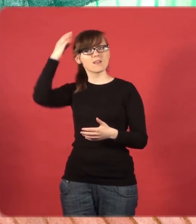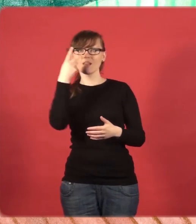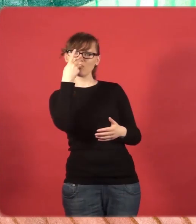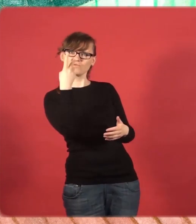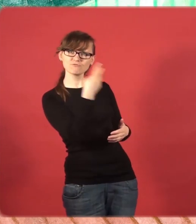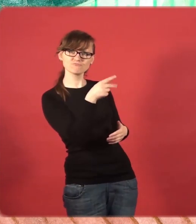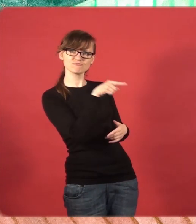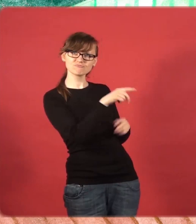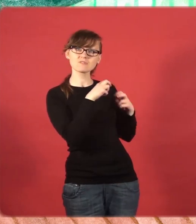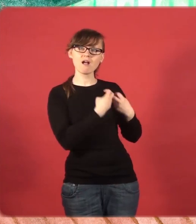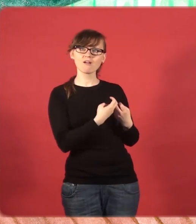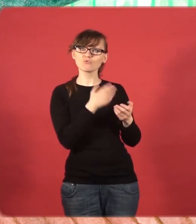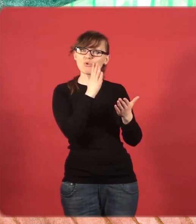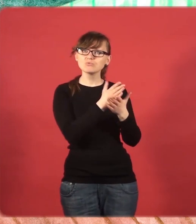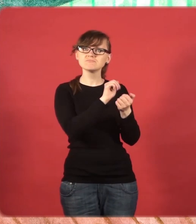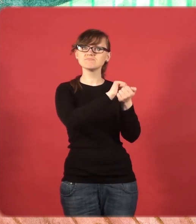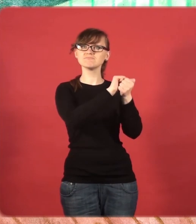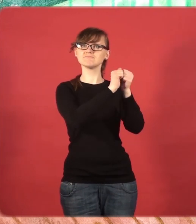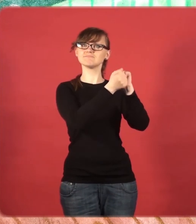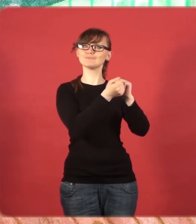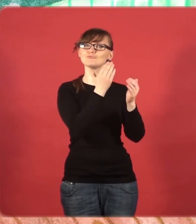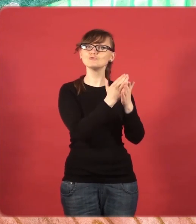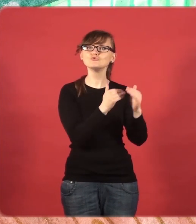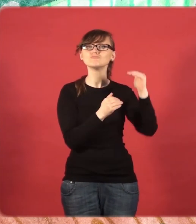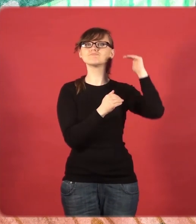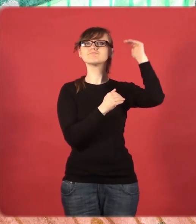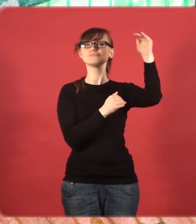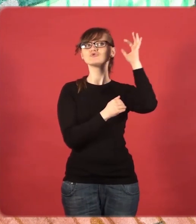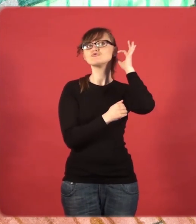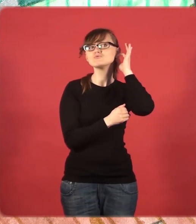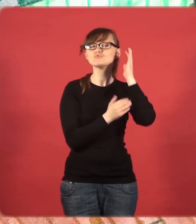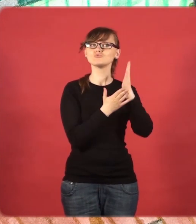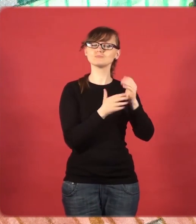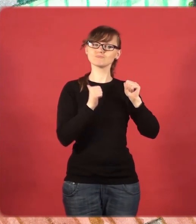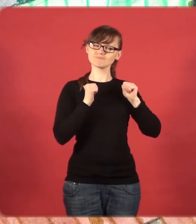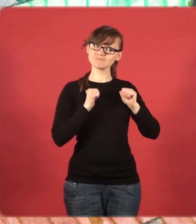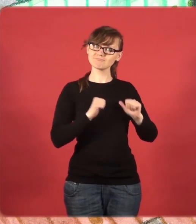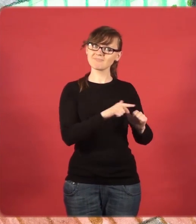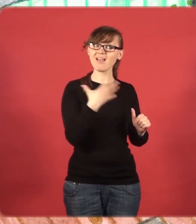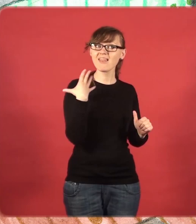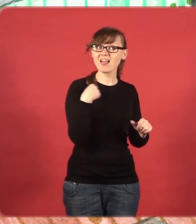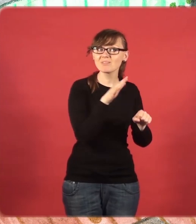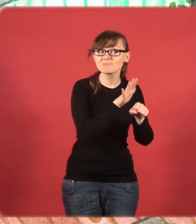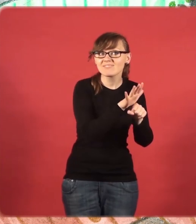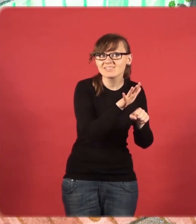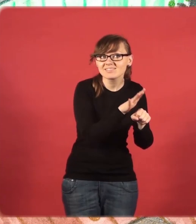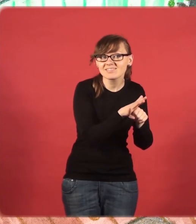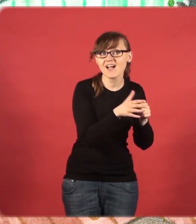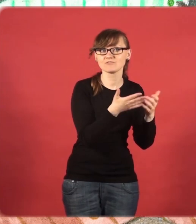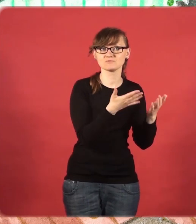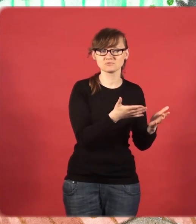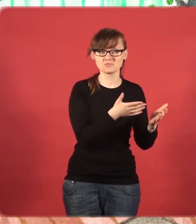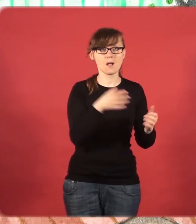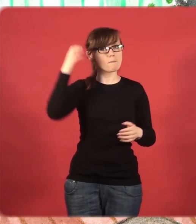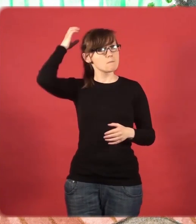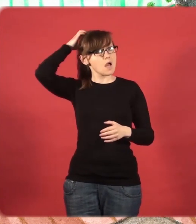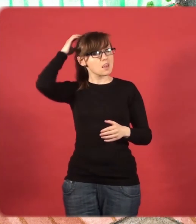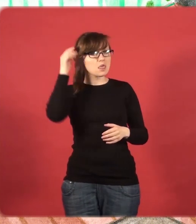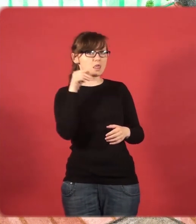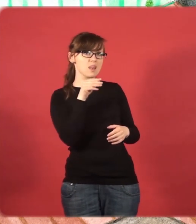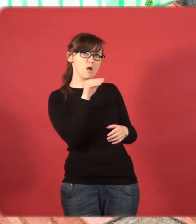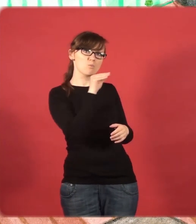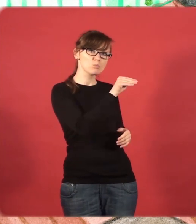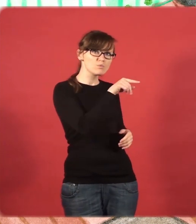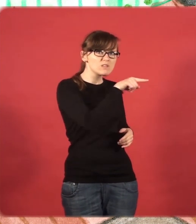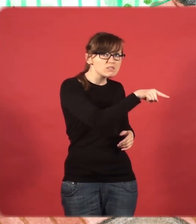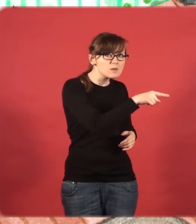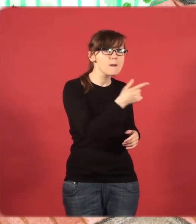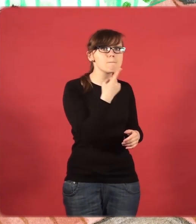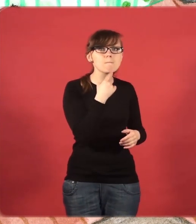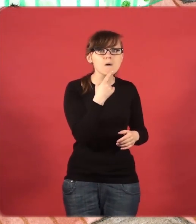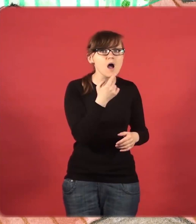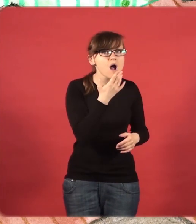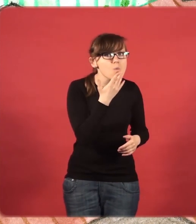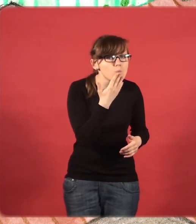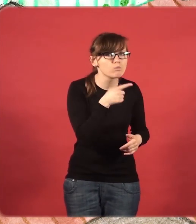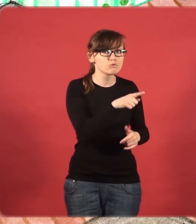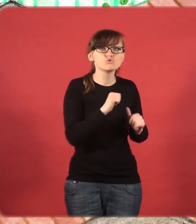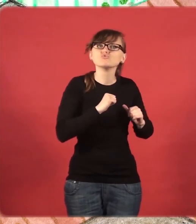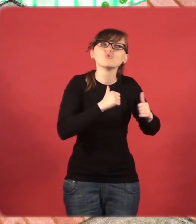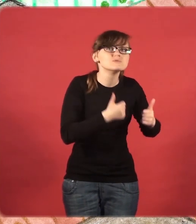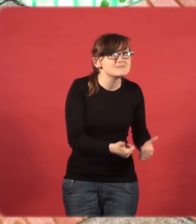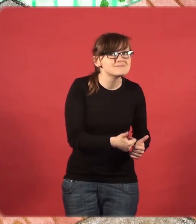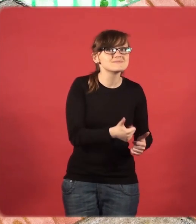Maryla ze smutkiem zauważyła, że Ania nie jest już dzieckiem i bardzo się zmieniła, wydoroślała. Była piętnastoletnią panną, wysoką, o poważnym spojrzeniu, dumnie uniesionej głowie. Zachowywała się poważnie, mówiła mniej.